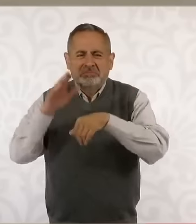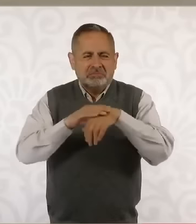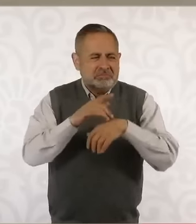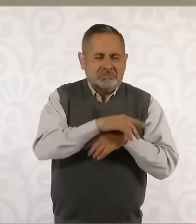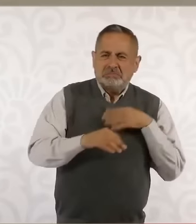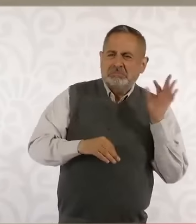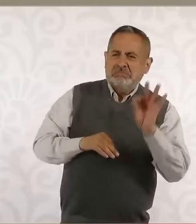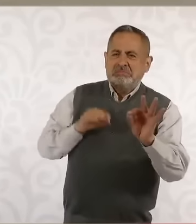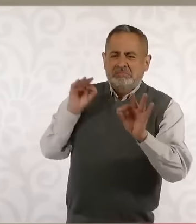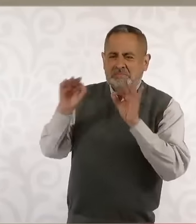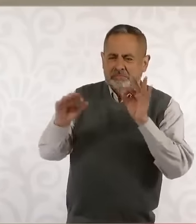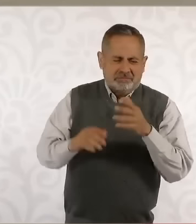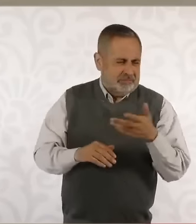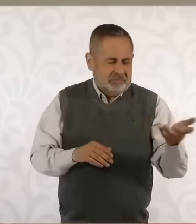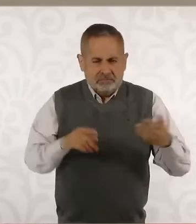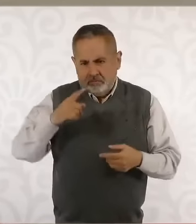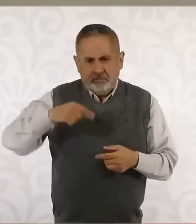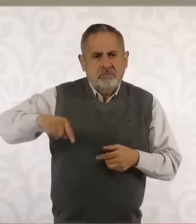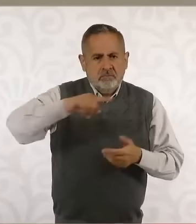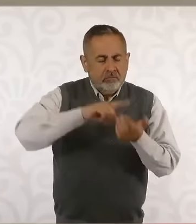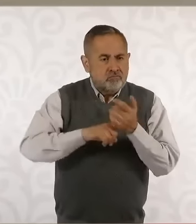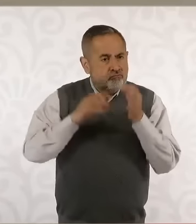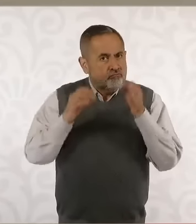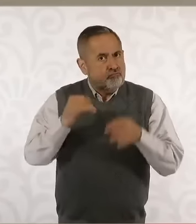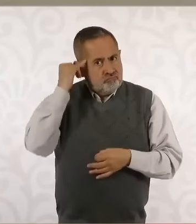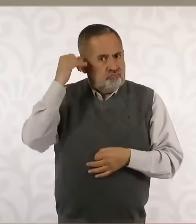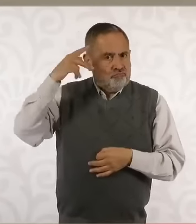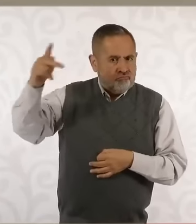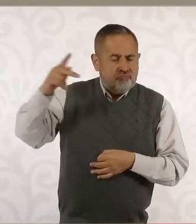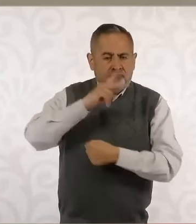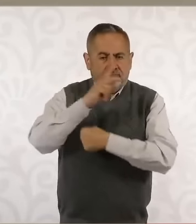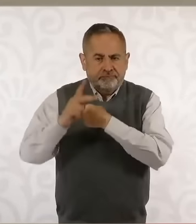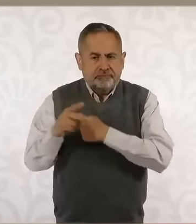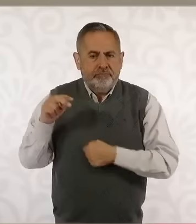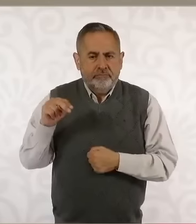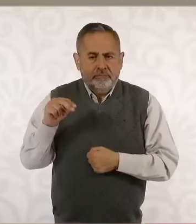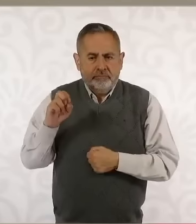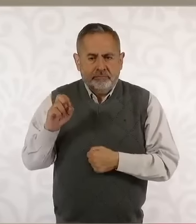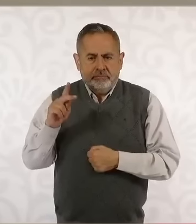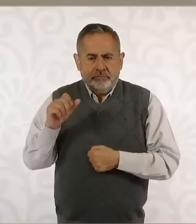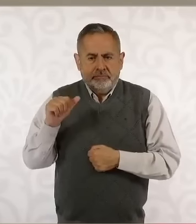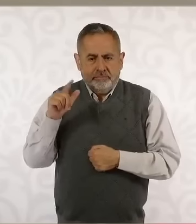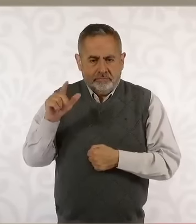con un movimiento derivado en Nepal. Y para contextualizar lo grave y lo delicado, justamente